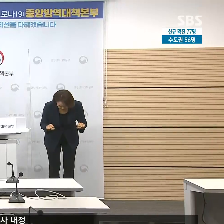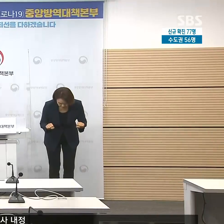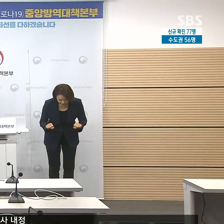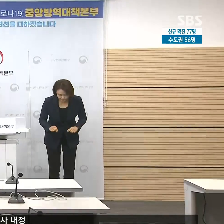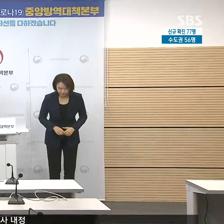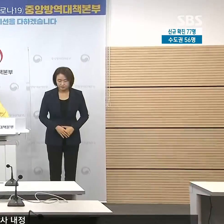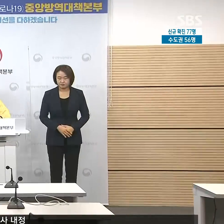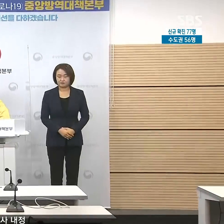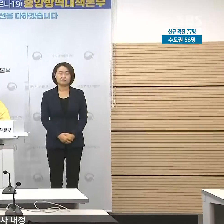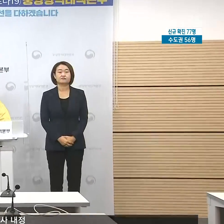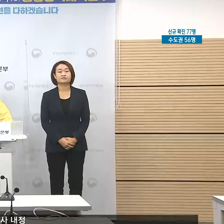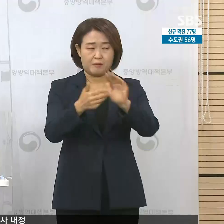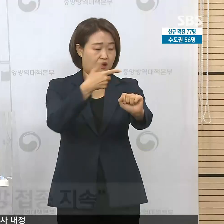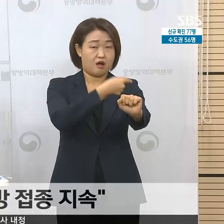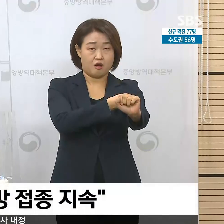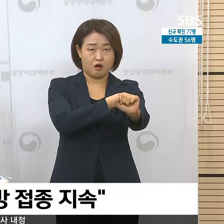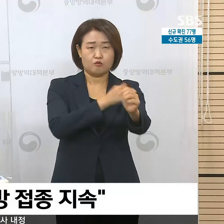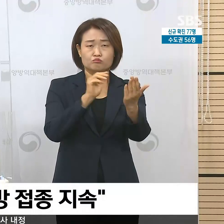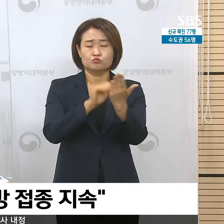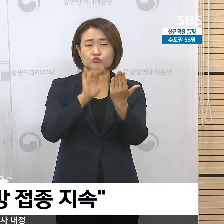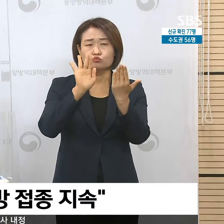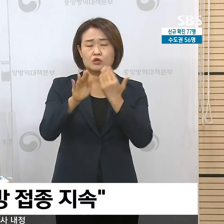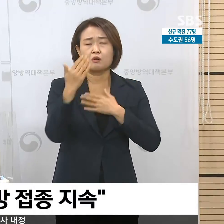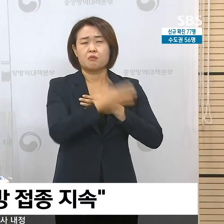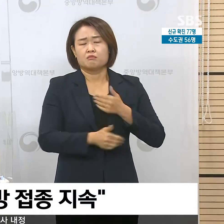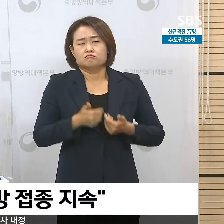하지만 질병관리청은 독감 백신 접종을 지속하기로 했습니다.